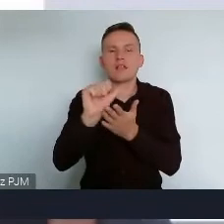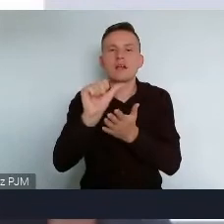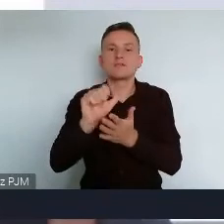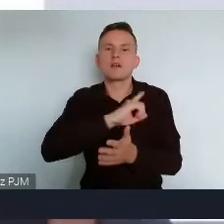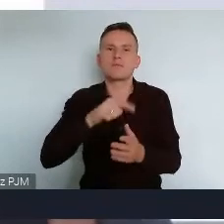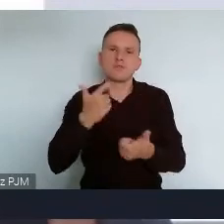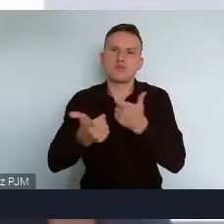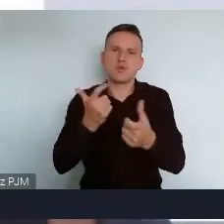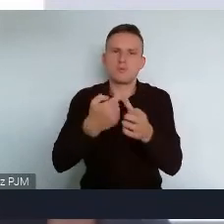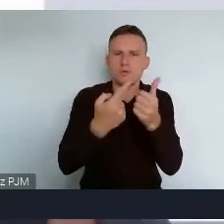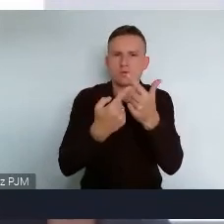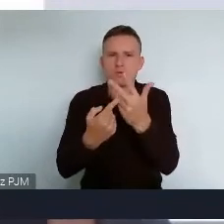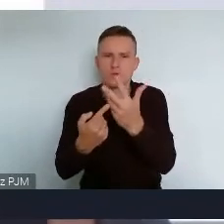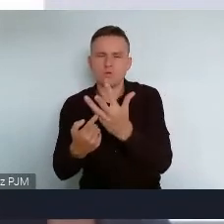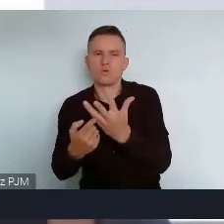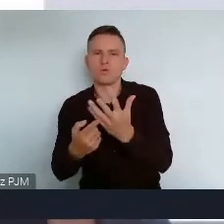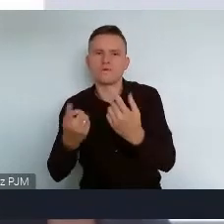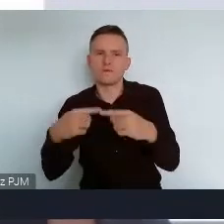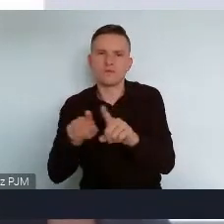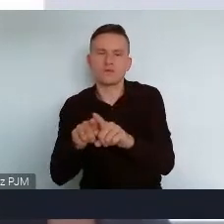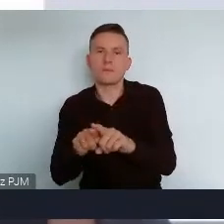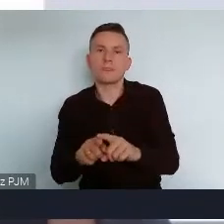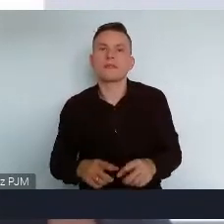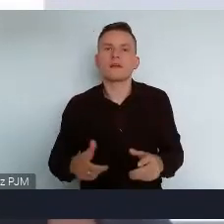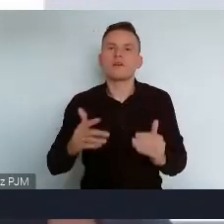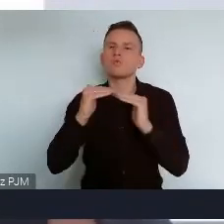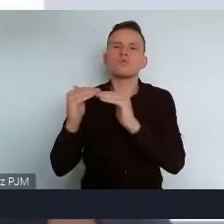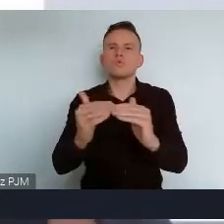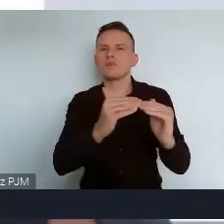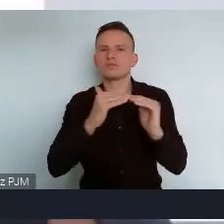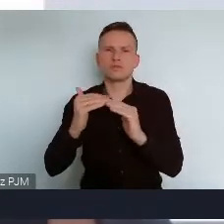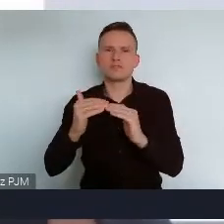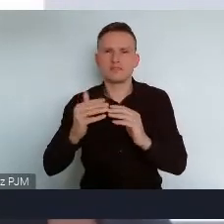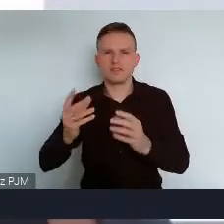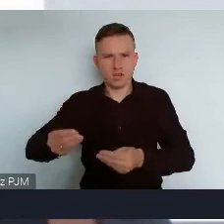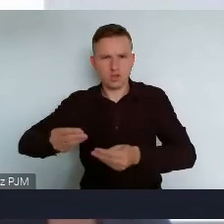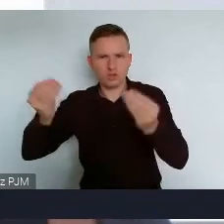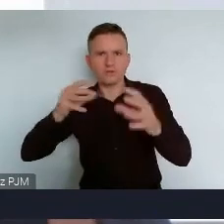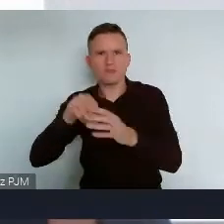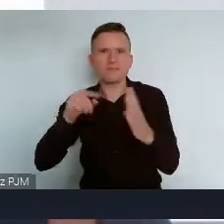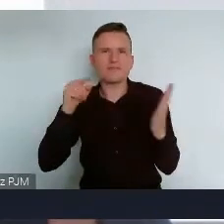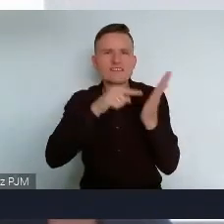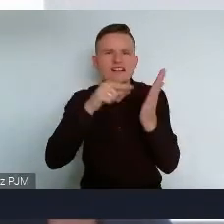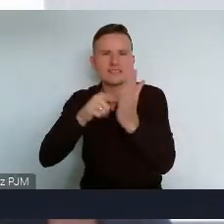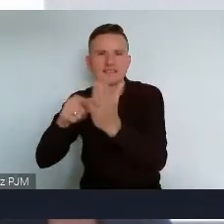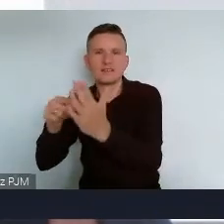Oczywiście pozostałe cele zrównoważonego rozwoju jak najbardziej również mamy na uwadze.